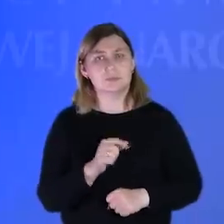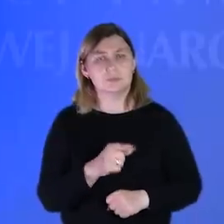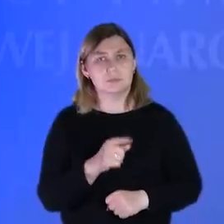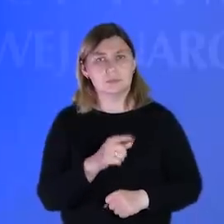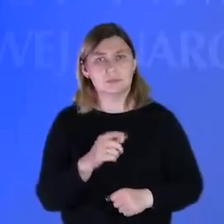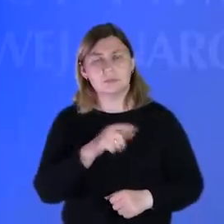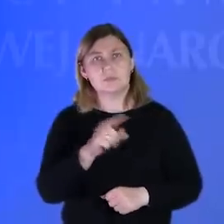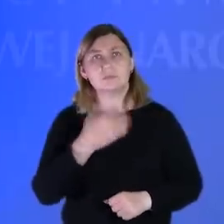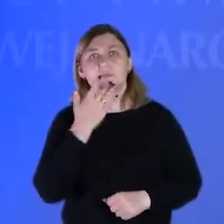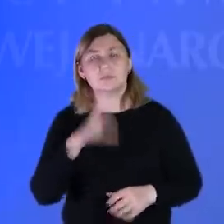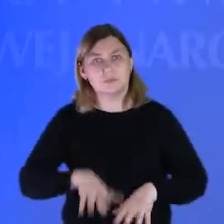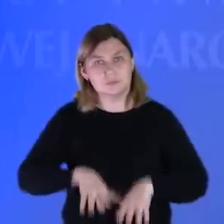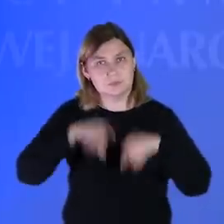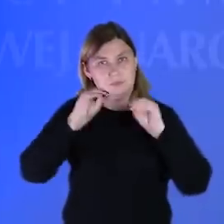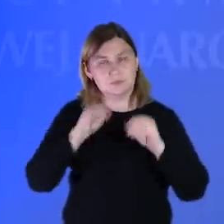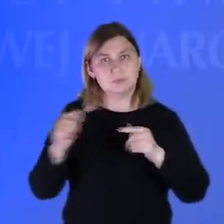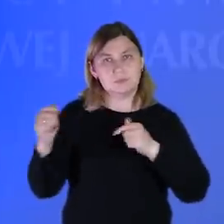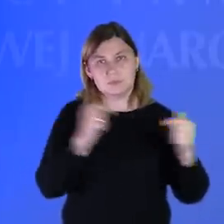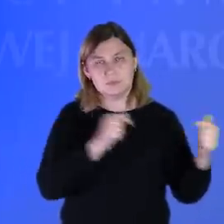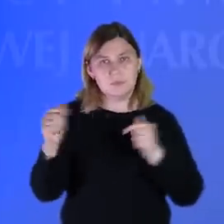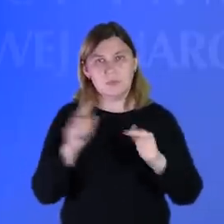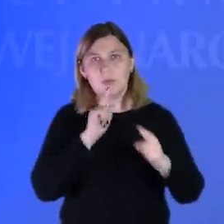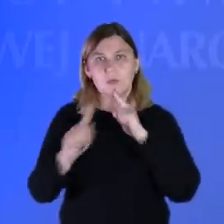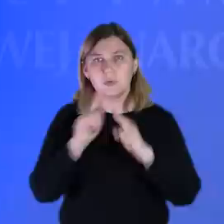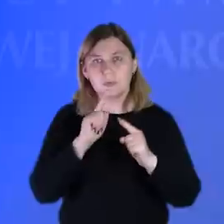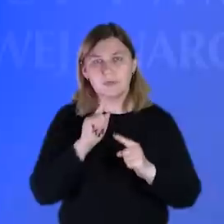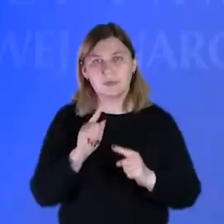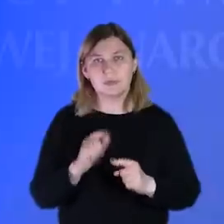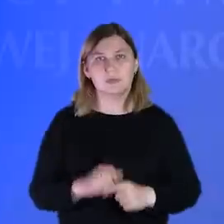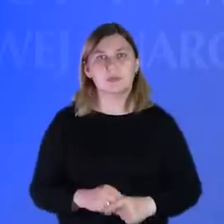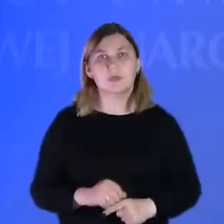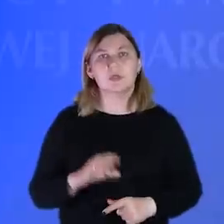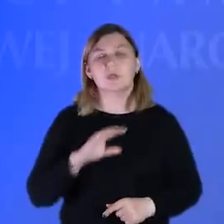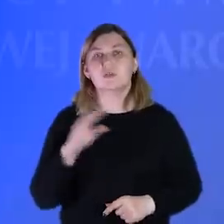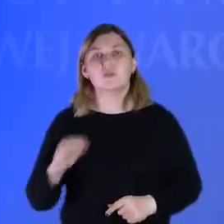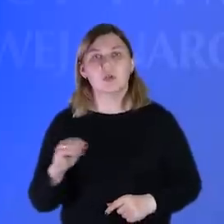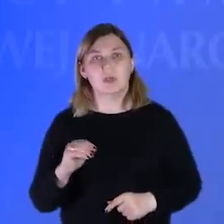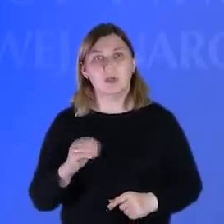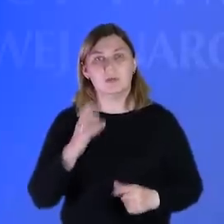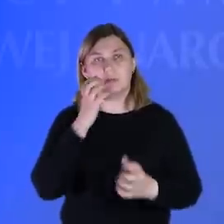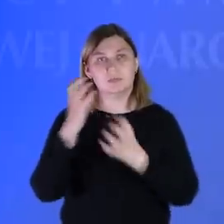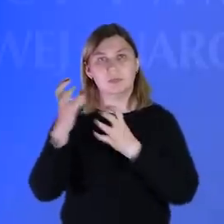pan wspomniał na początku naszej dyskusji, naszej rozmowy o tym, że zwiad WOP-u,